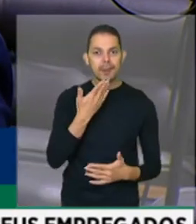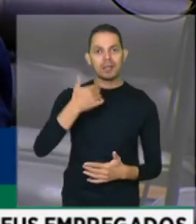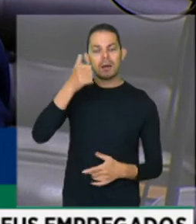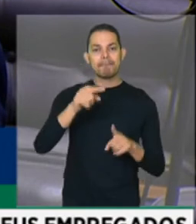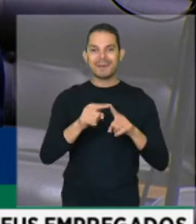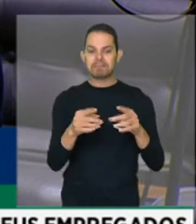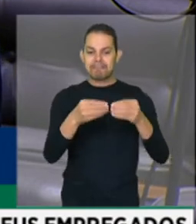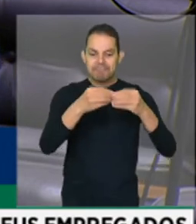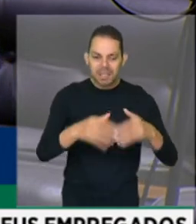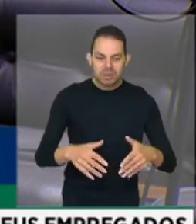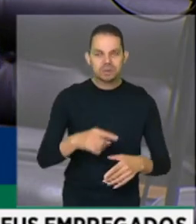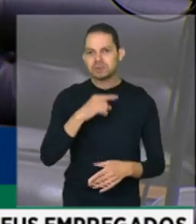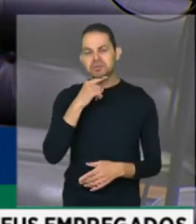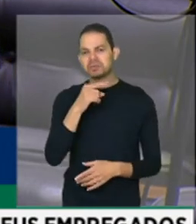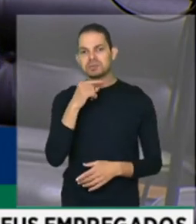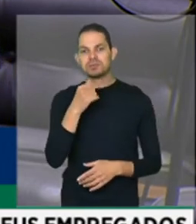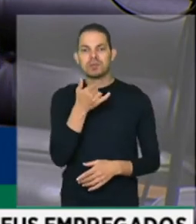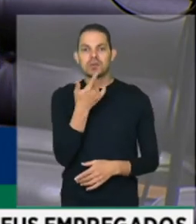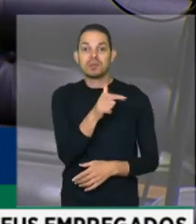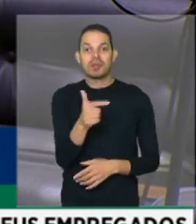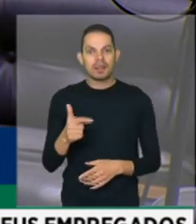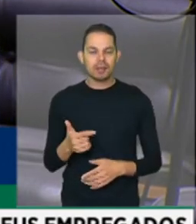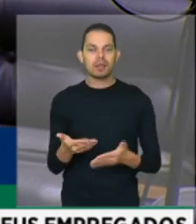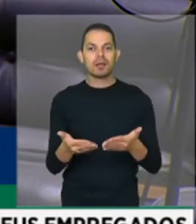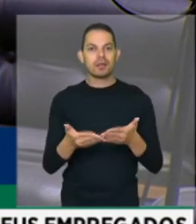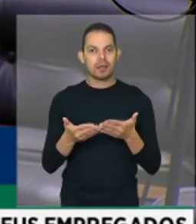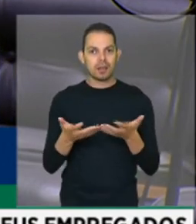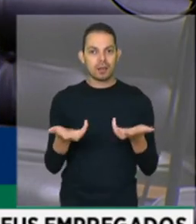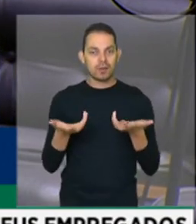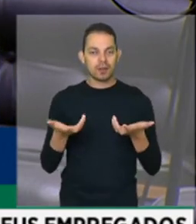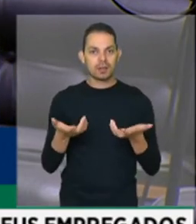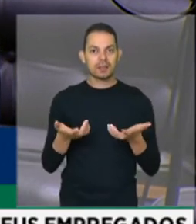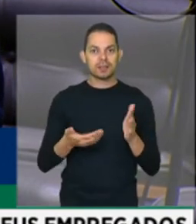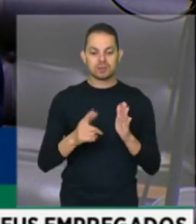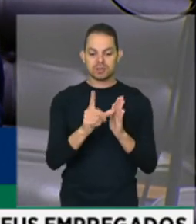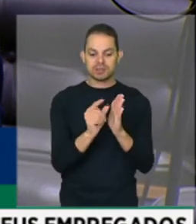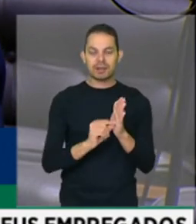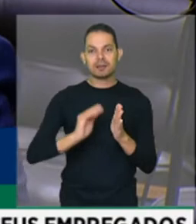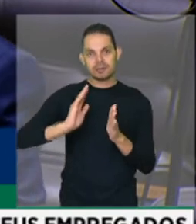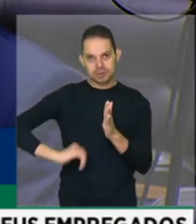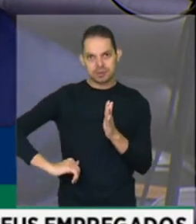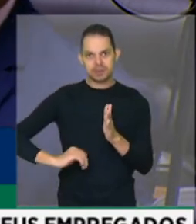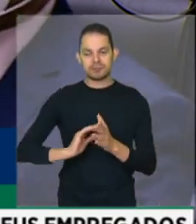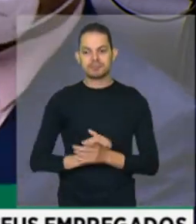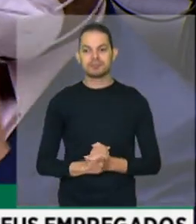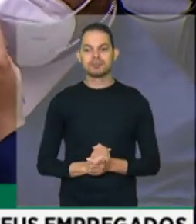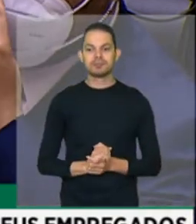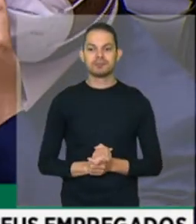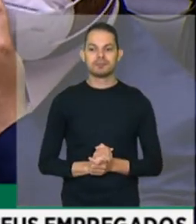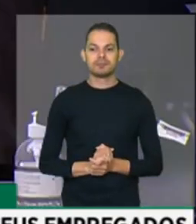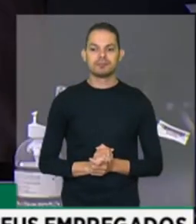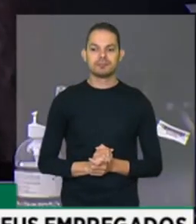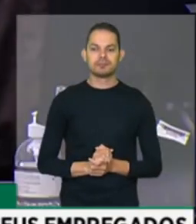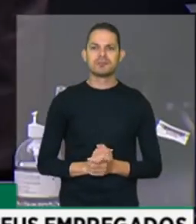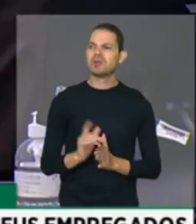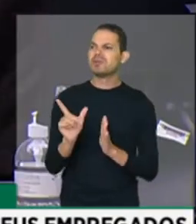UM... NÃO HAVERIA PREJUÍZO PELA INTENSÃO, ENTÃO EU GOSTARIA DE RETIRAR O DESTAQUE, SENHOR PRESIDENTE. [APLAUSOS] [PRESIDENTE]: QUAL É O DESTAQUE, DEPUTADO?